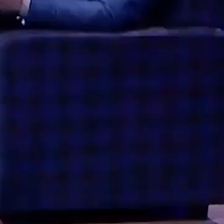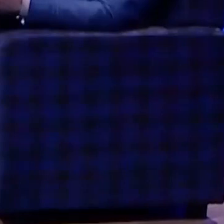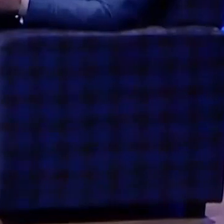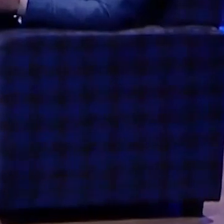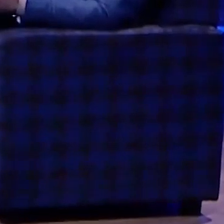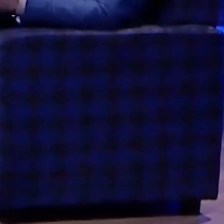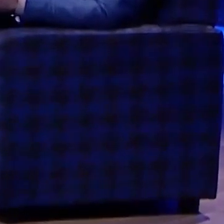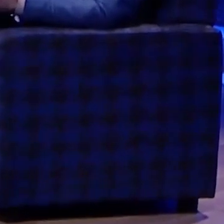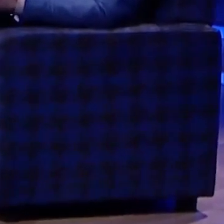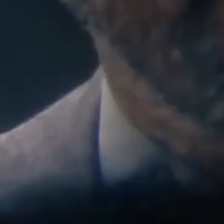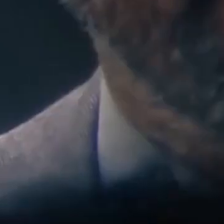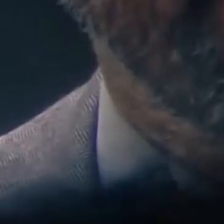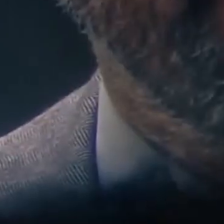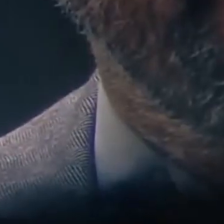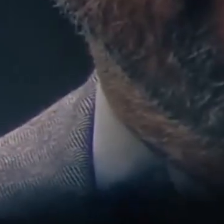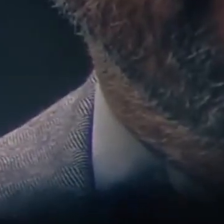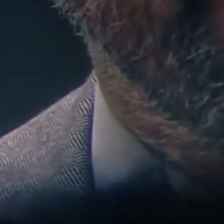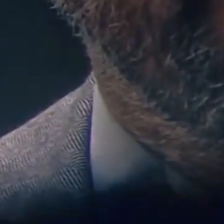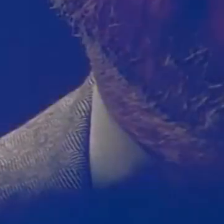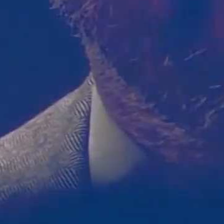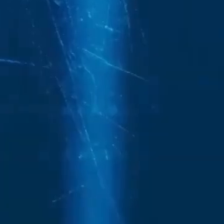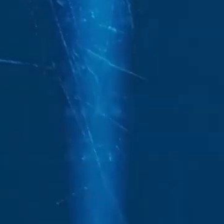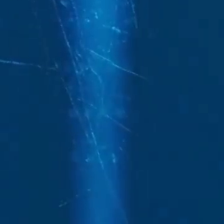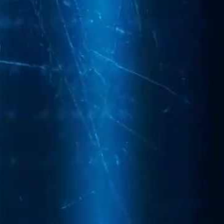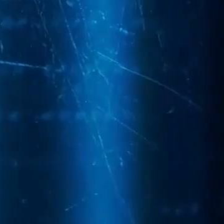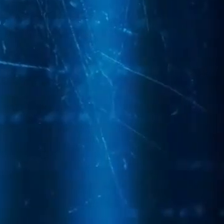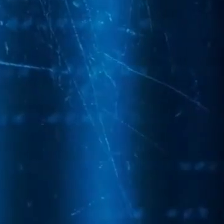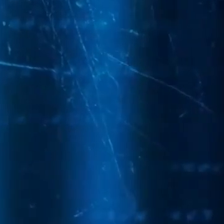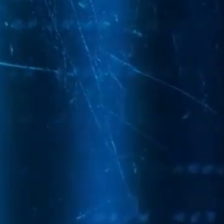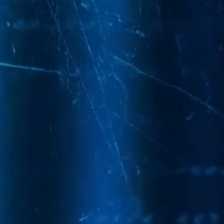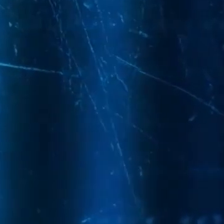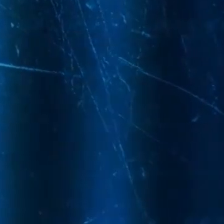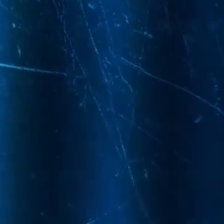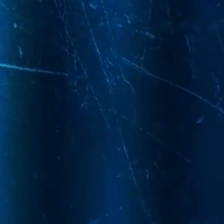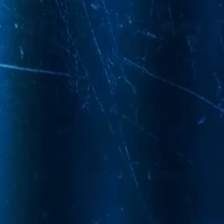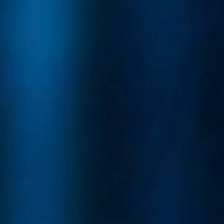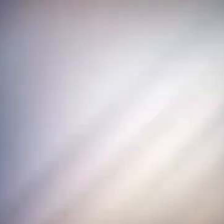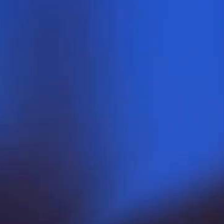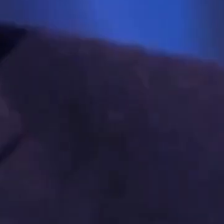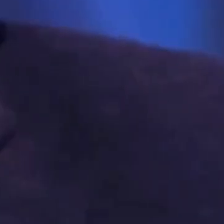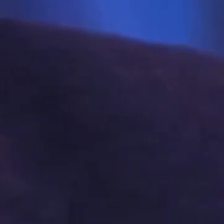авторская программа Владимира лигойда и парсуна теперь и на страницах книги была